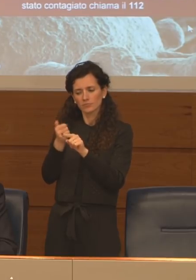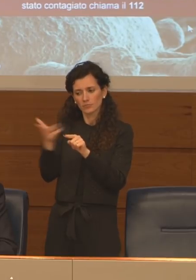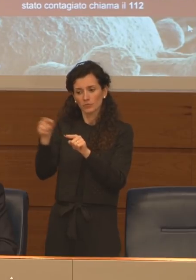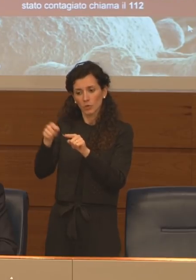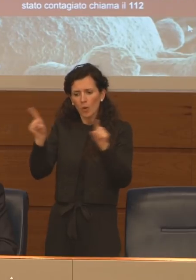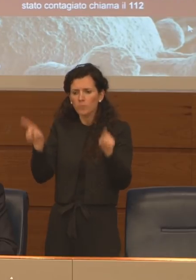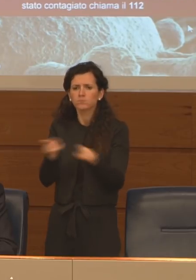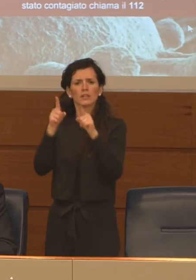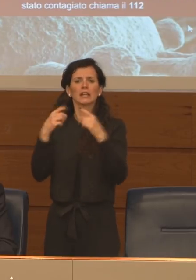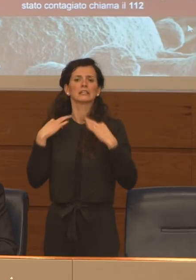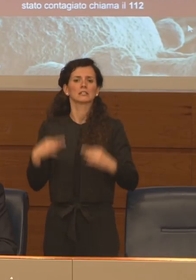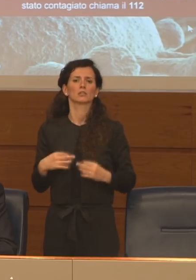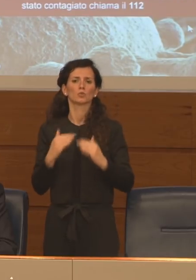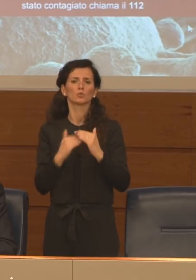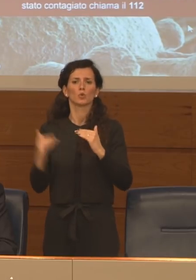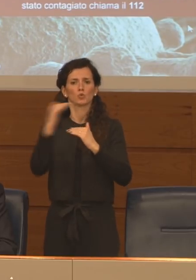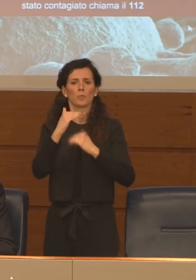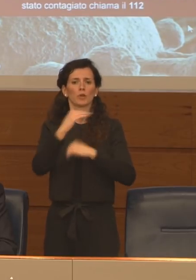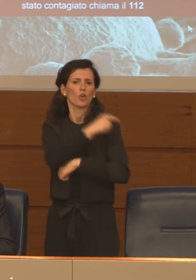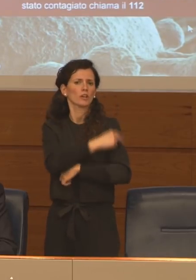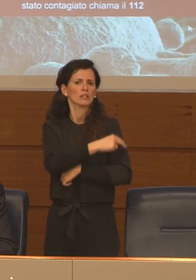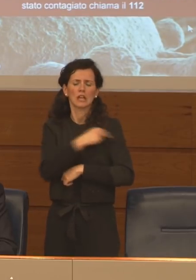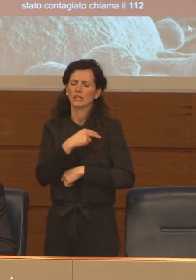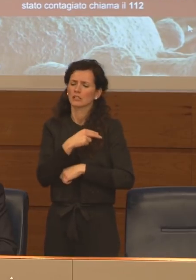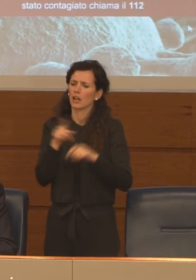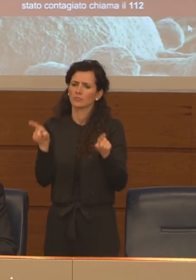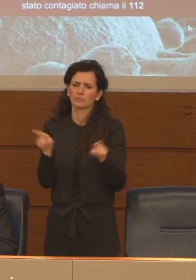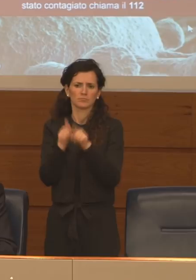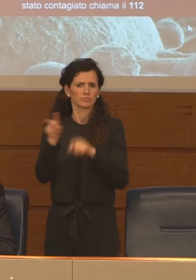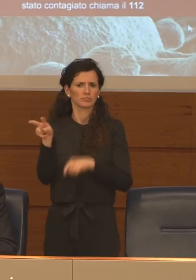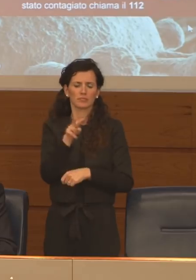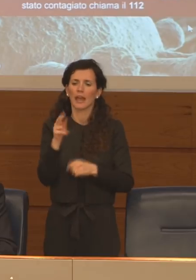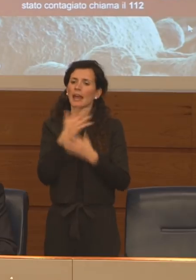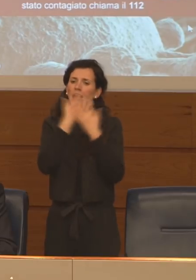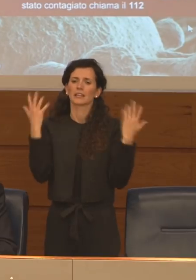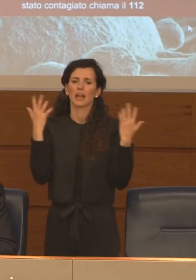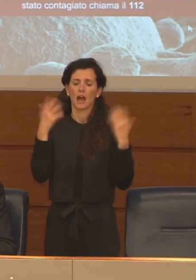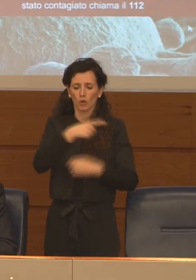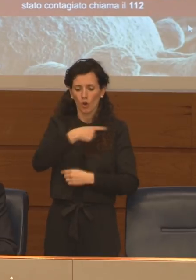Superiore di Sanità. È evidente che noi disponiamo dei dati delle regioni